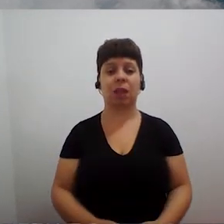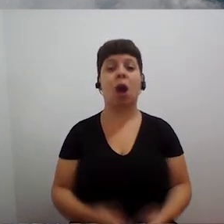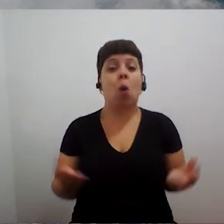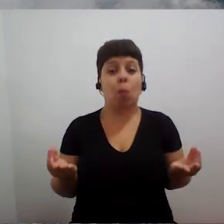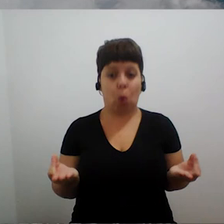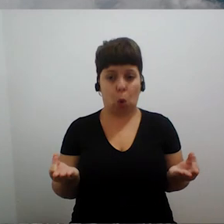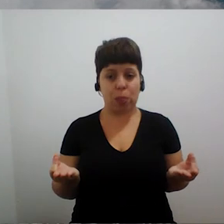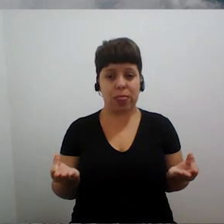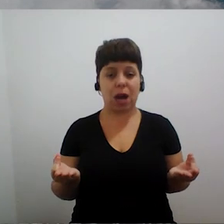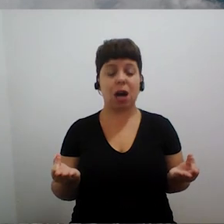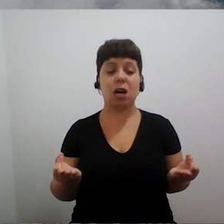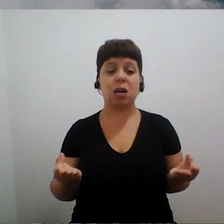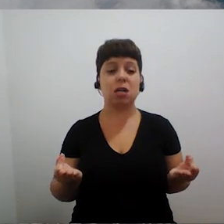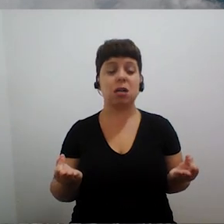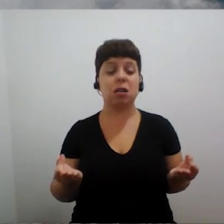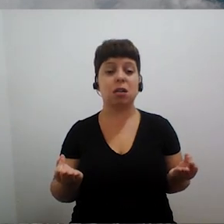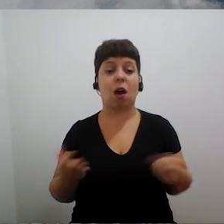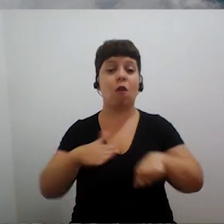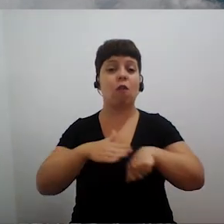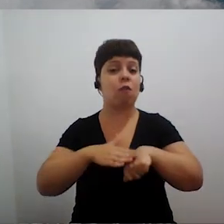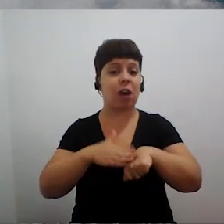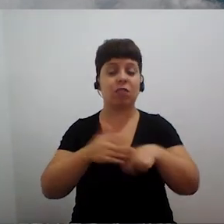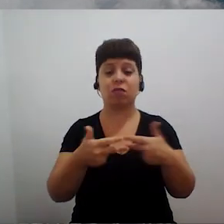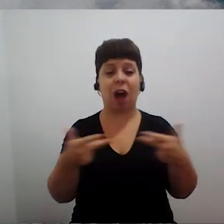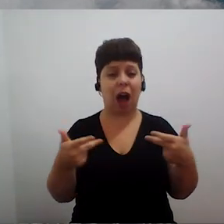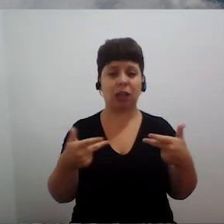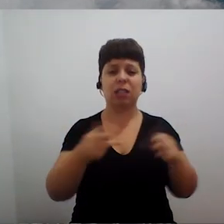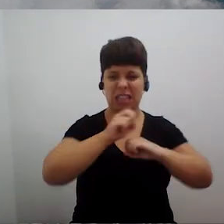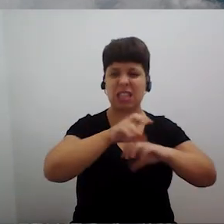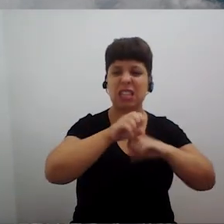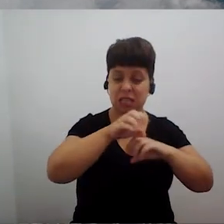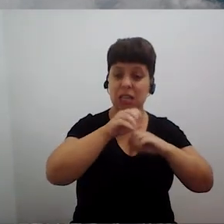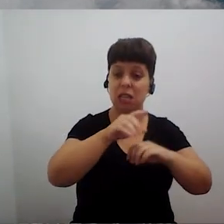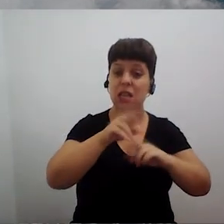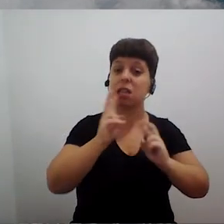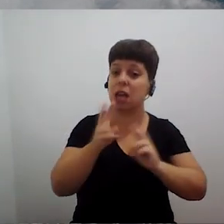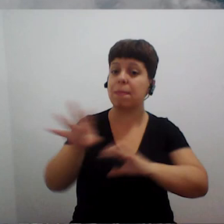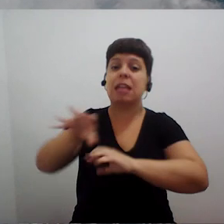alusões dos seus ensinamentos com base nas leis naturais e um deles mais emblemático e conhecido